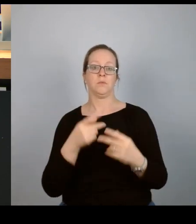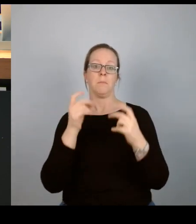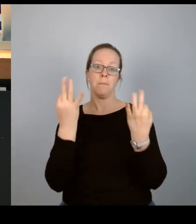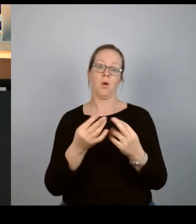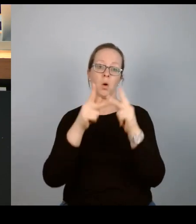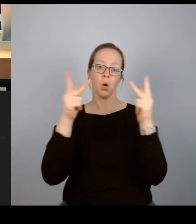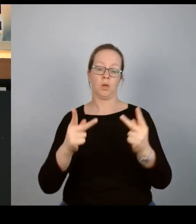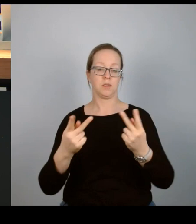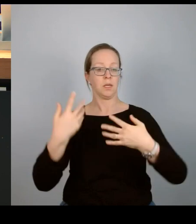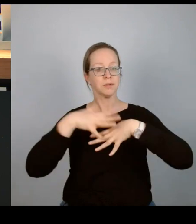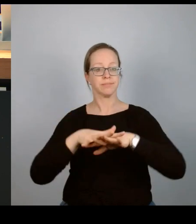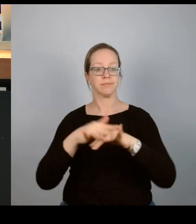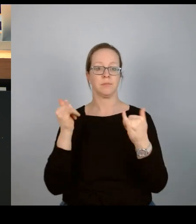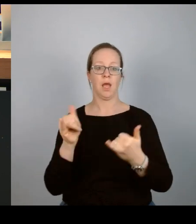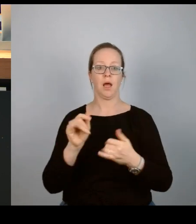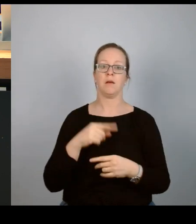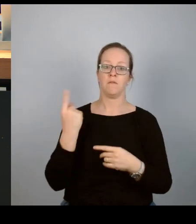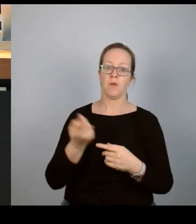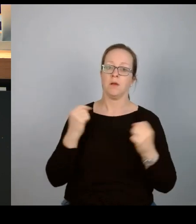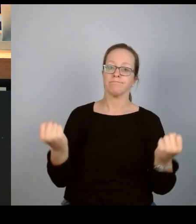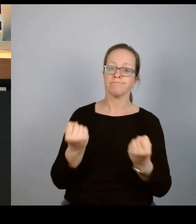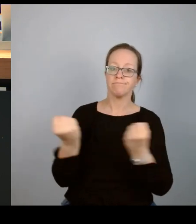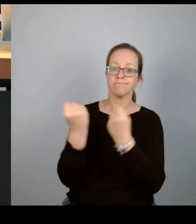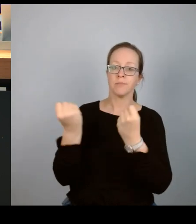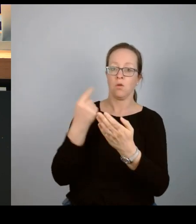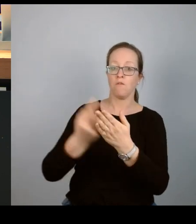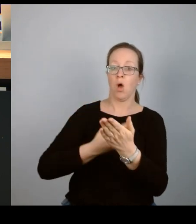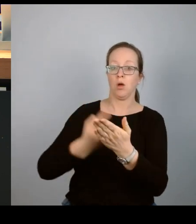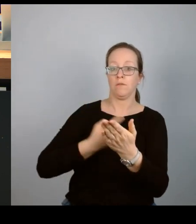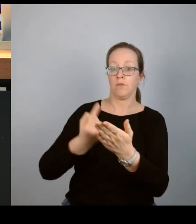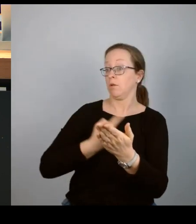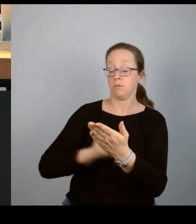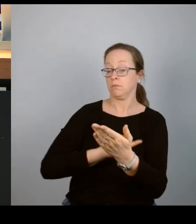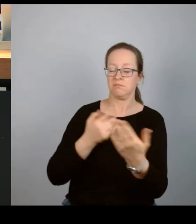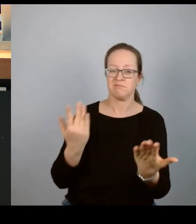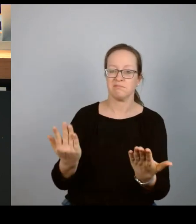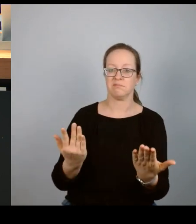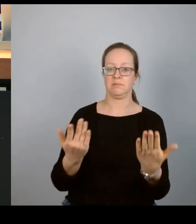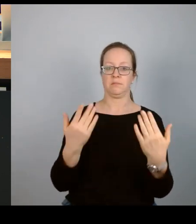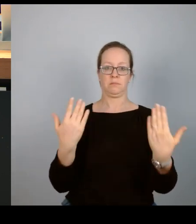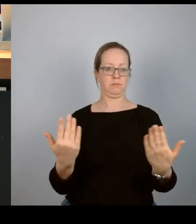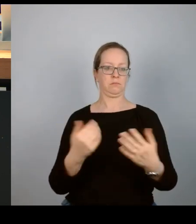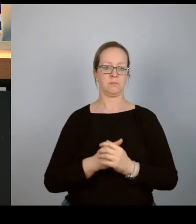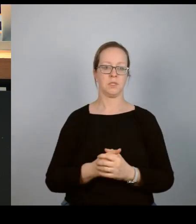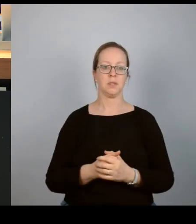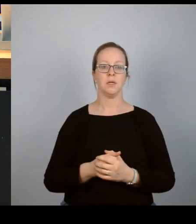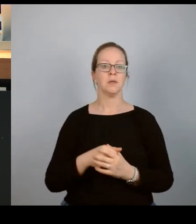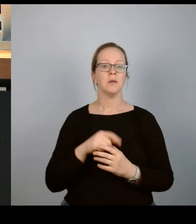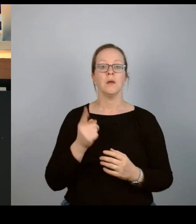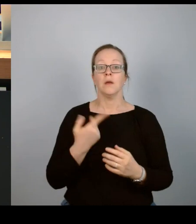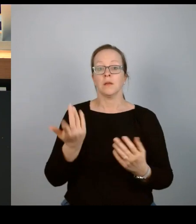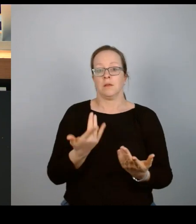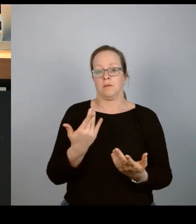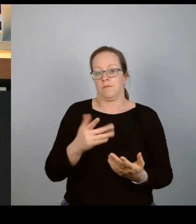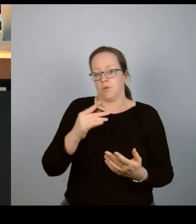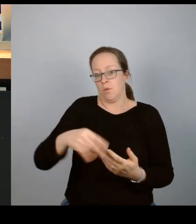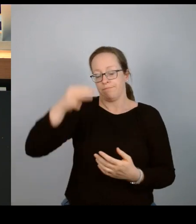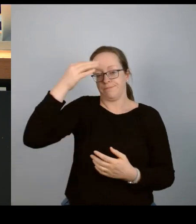alleine plant, kann man wollen, sollte man aber auch in der Klarheit auch so sagen. Der zweite Absatz ist etwas, was selbstverständlich ist. Es